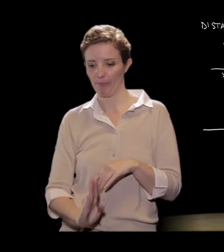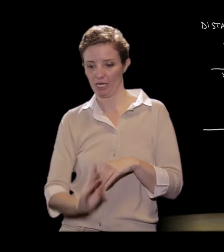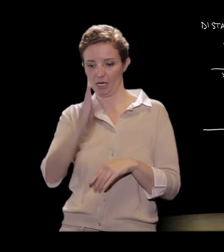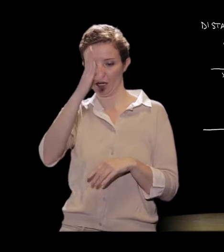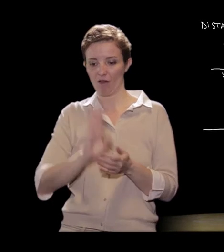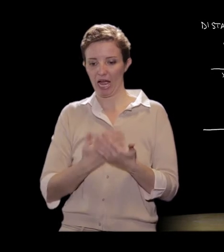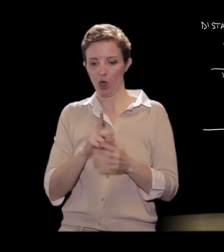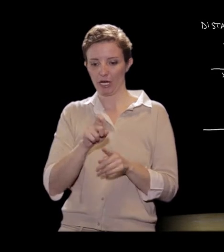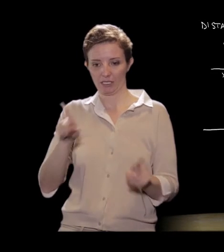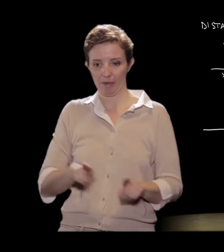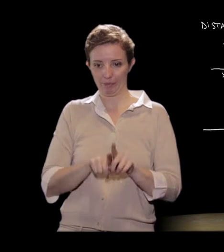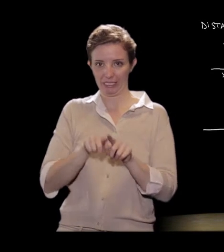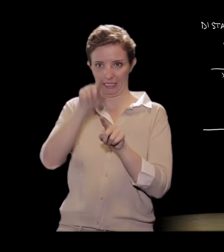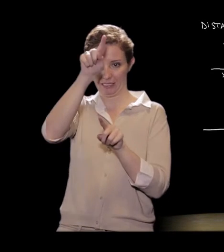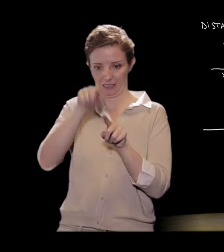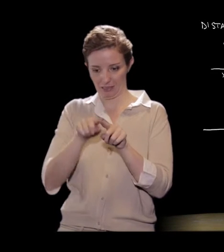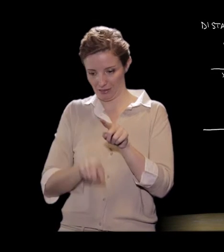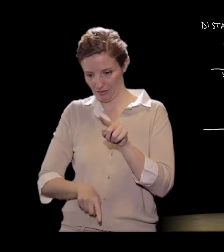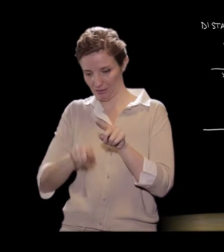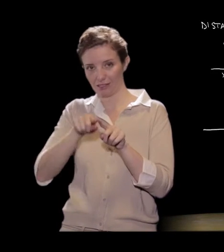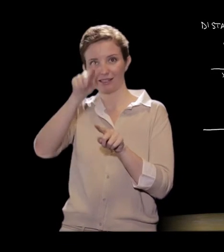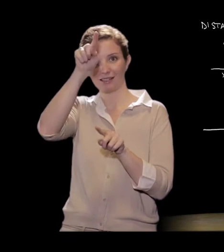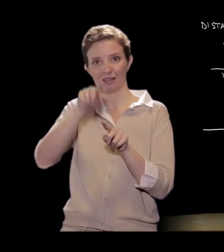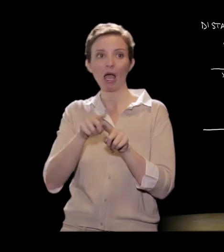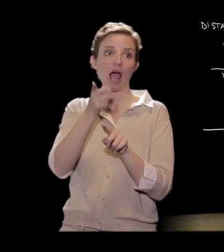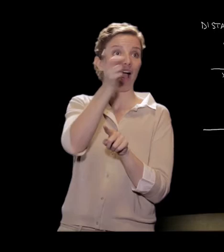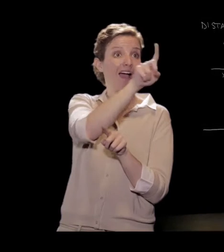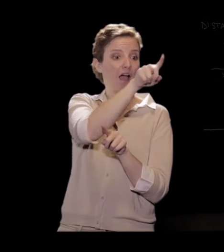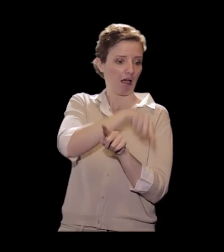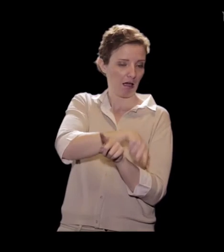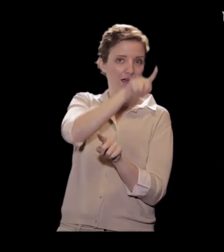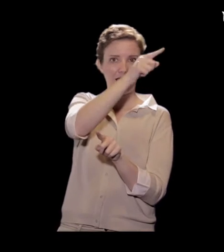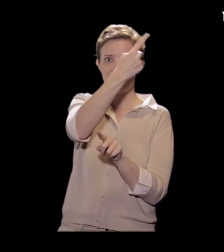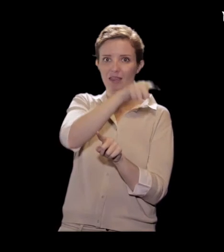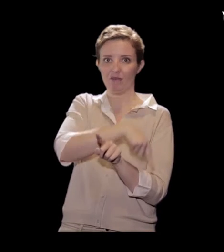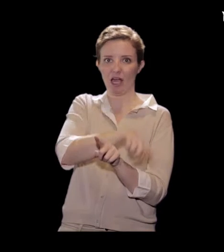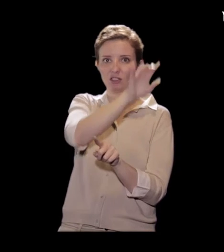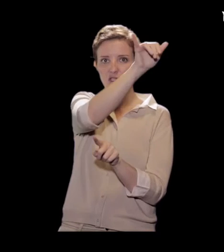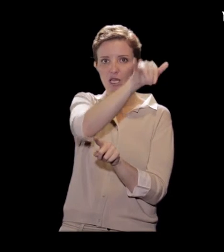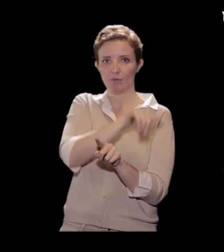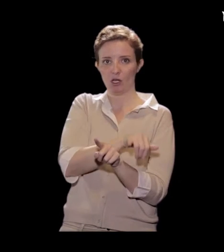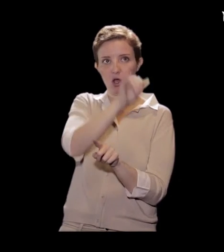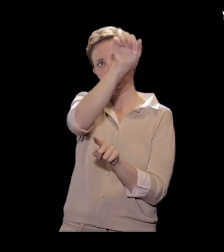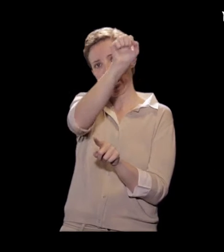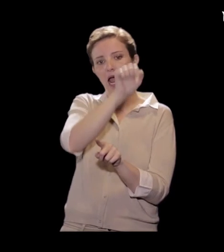che hanno la stessa ascissa x ma ordinate differenti che sono y(A) e y(B),